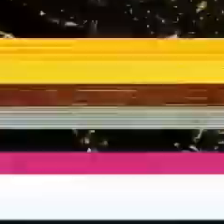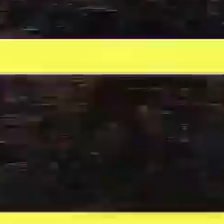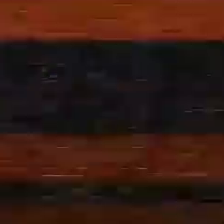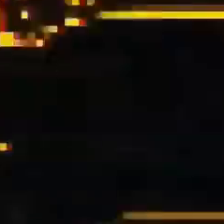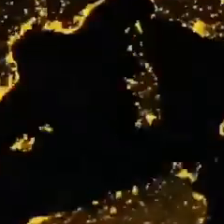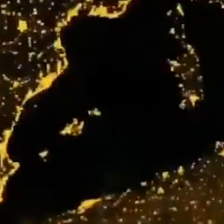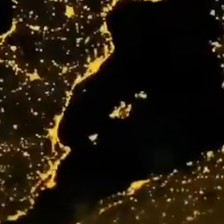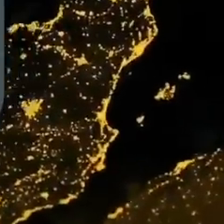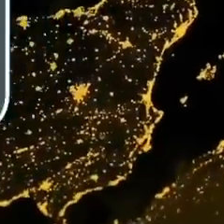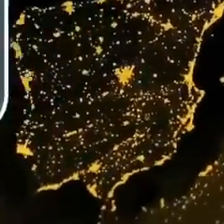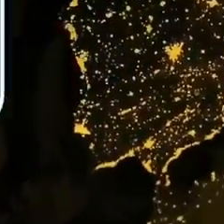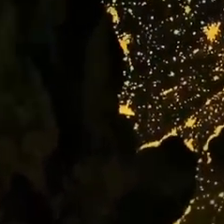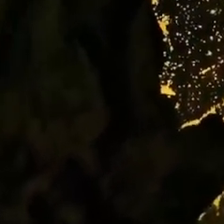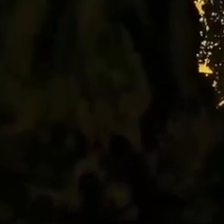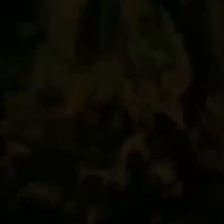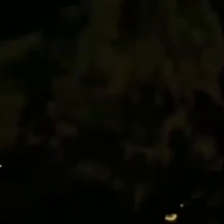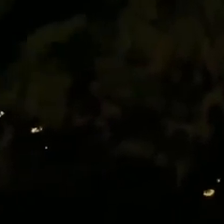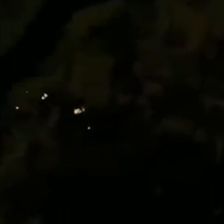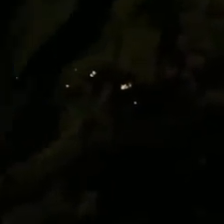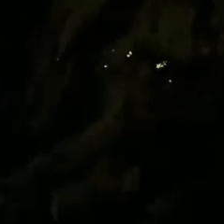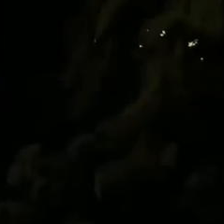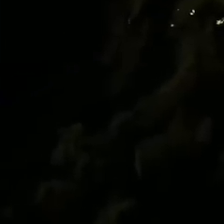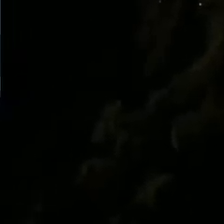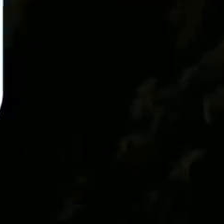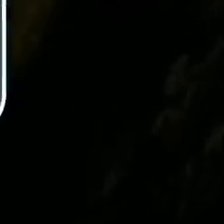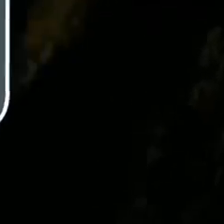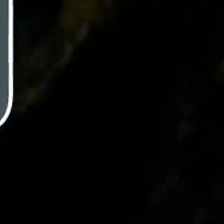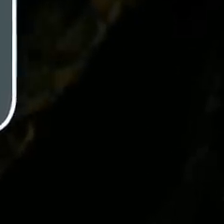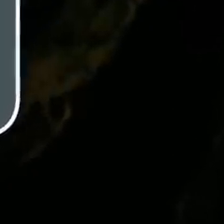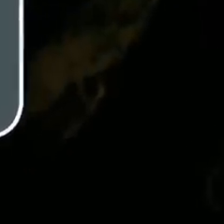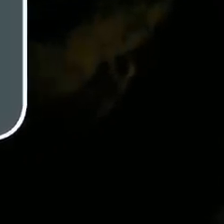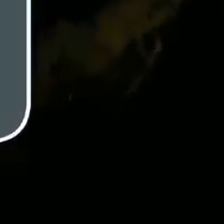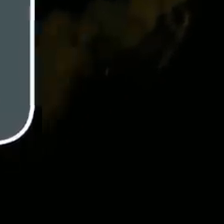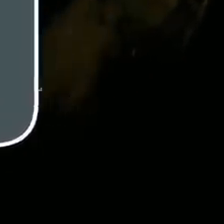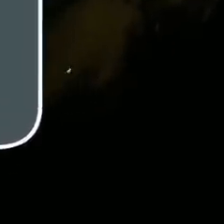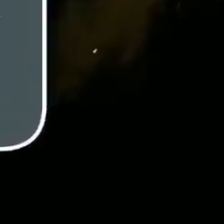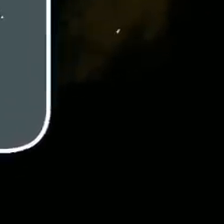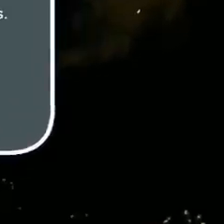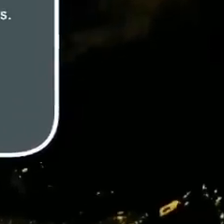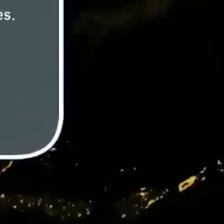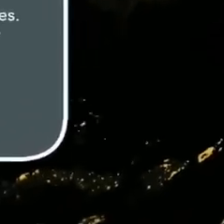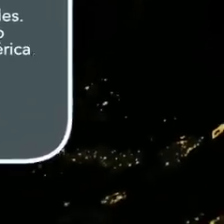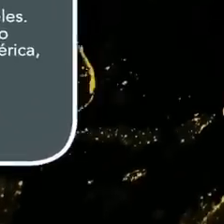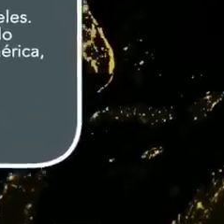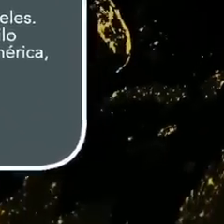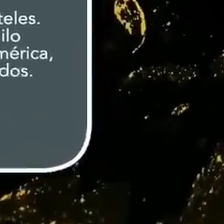están shong n detenido en la Ciudad de México importante operador de lavado de dinero y tráfico